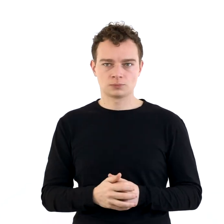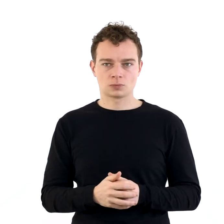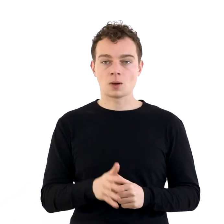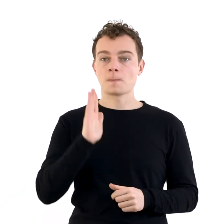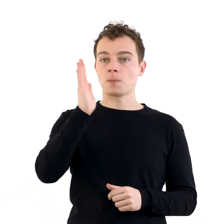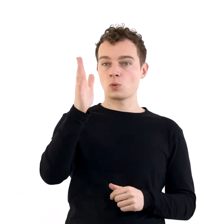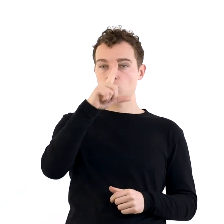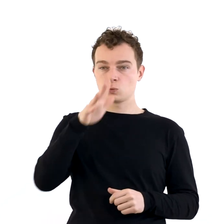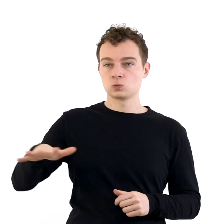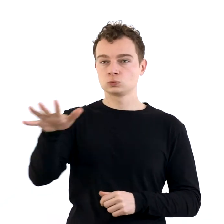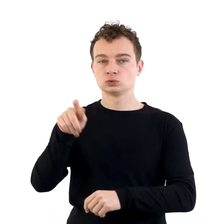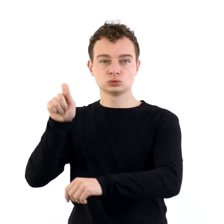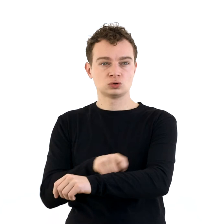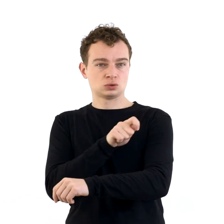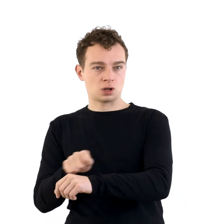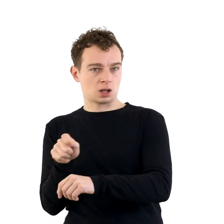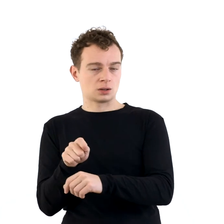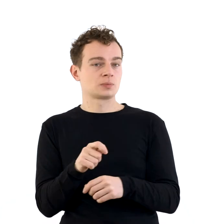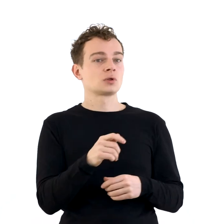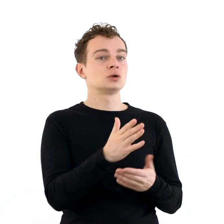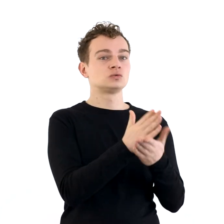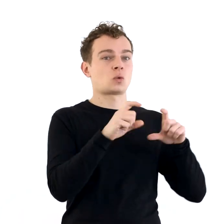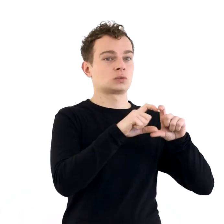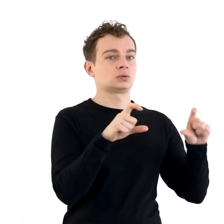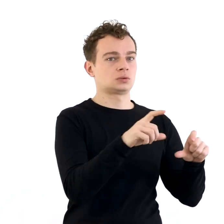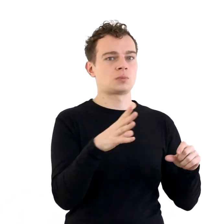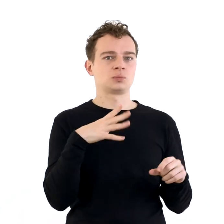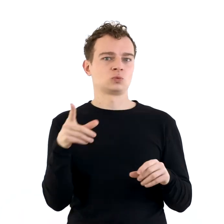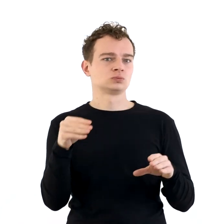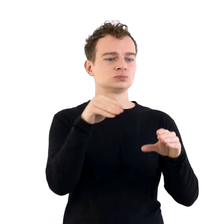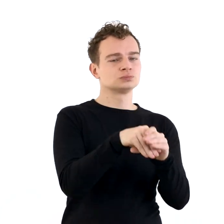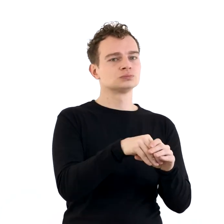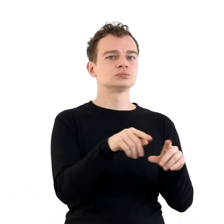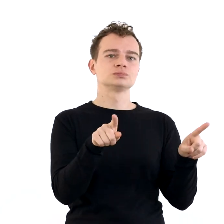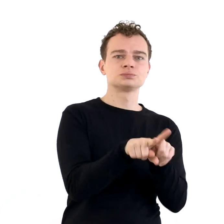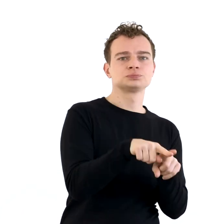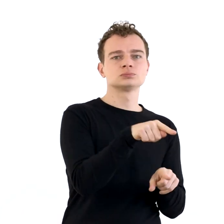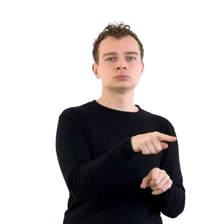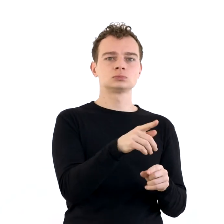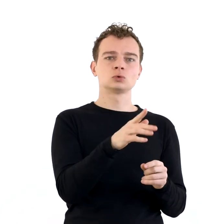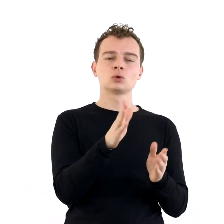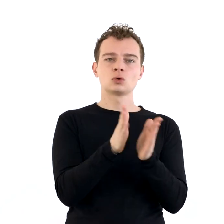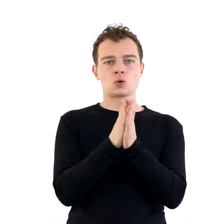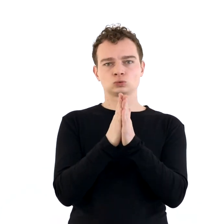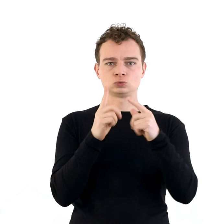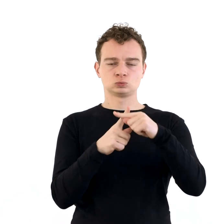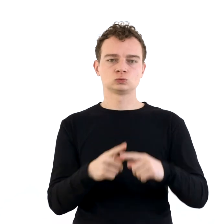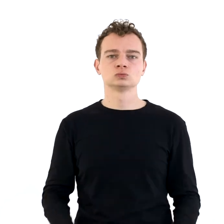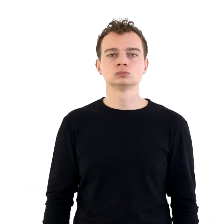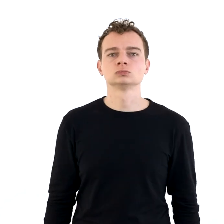Chrześcijanie używali świątyni jako kościoła.